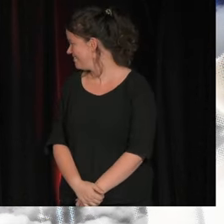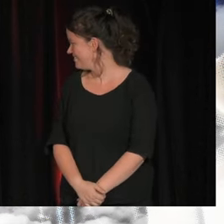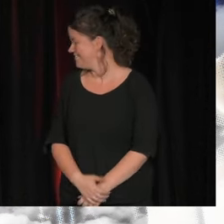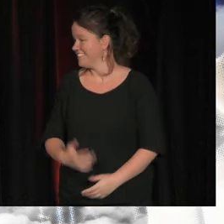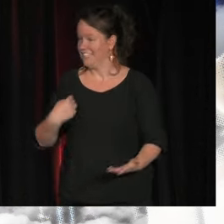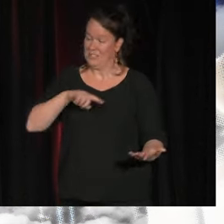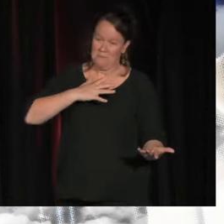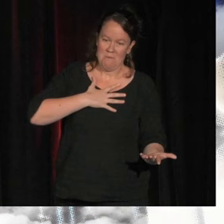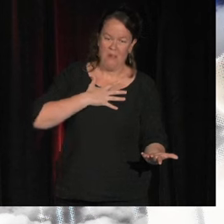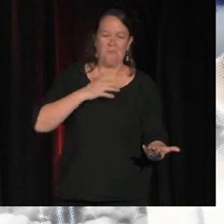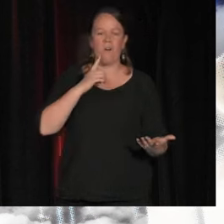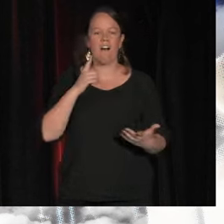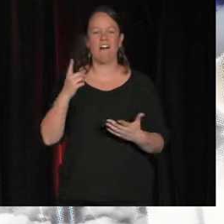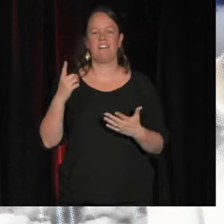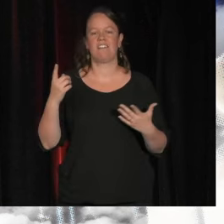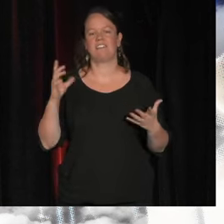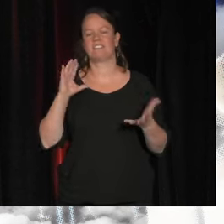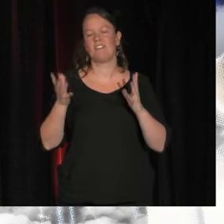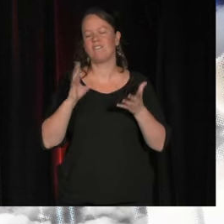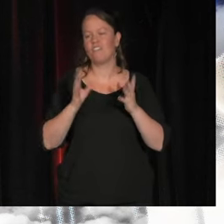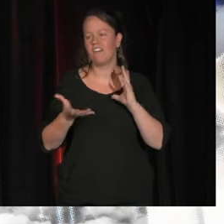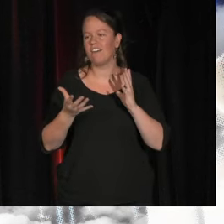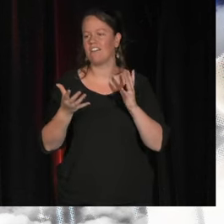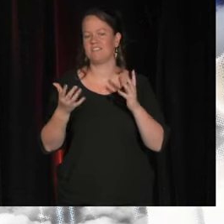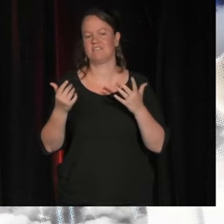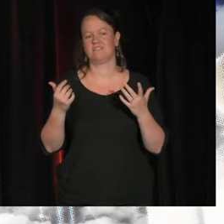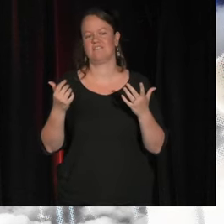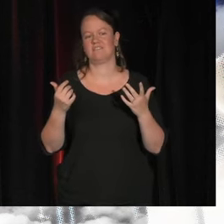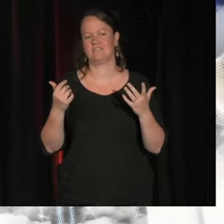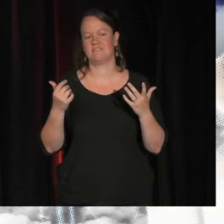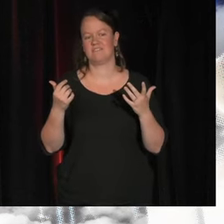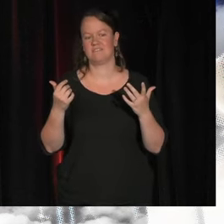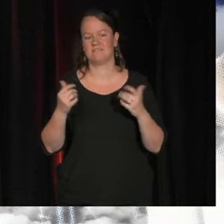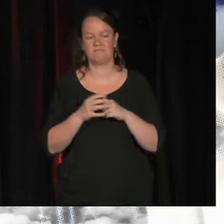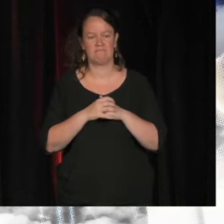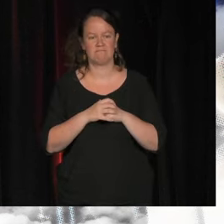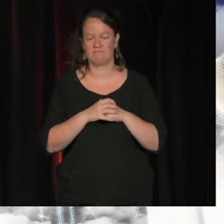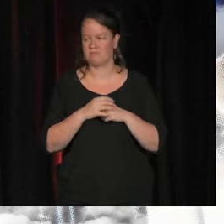nous, quand on enregistre un épisode, parfois on se prend un peu les pieds dans le tapis, on se dit : "Mince." Parfois il y a des blancs, on est là : "Mince, je ne sais plus ce que je voulais dire,